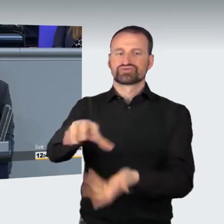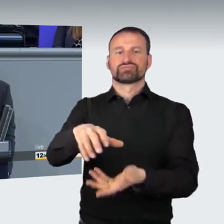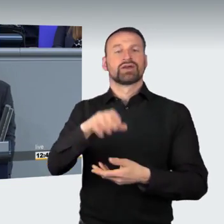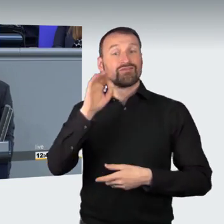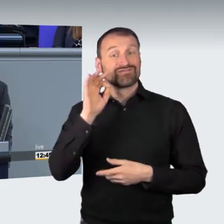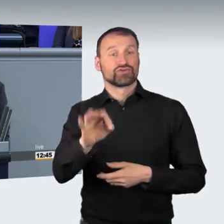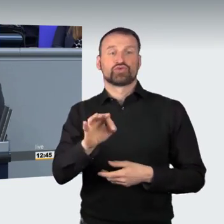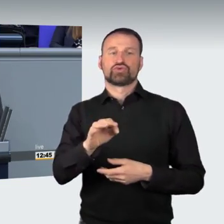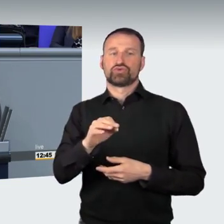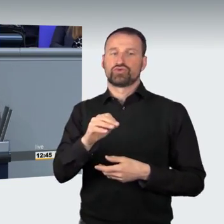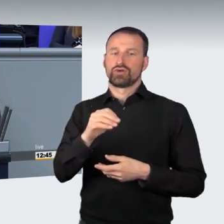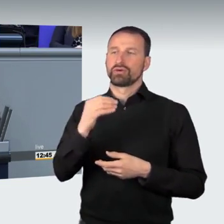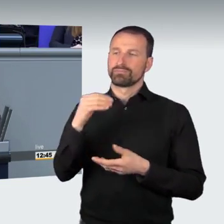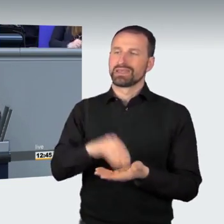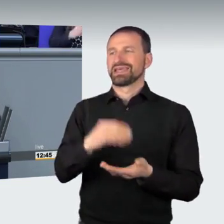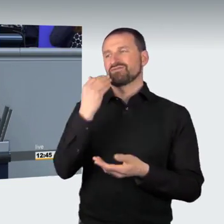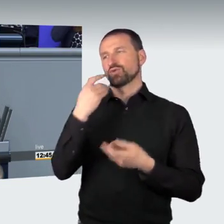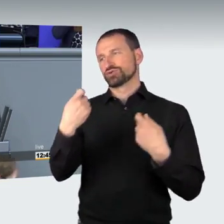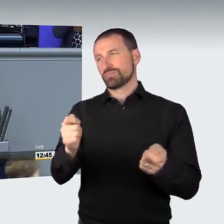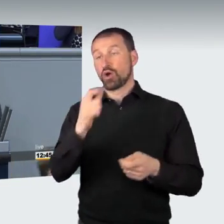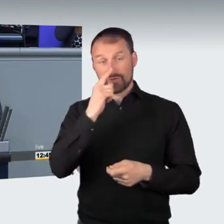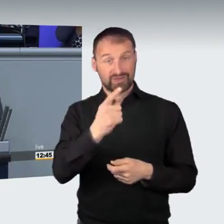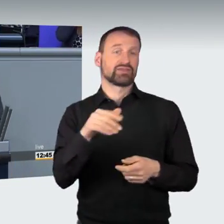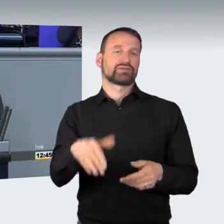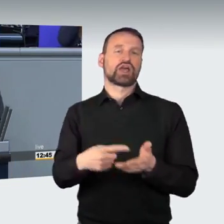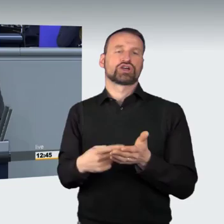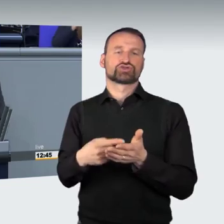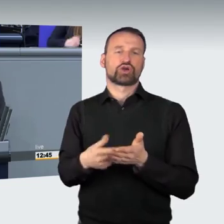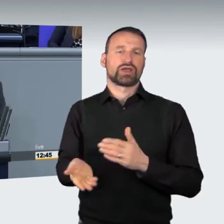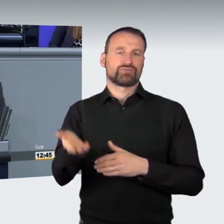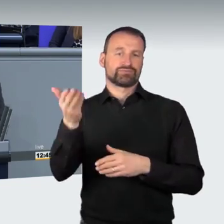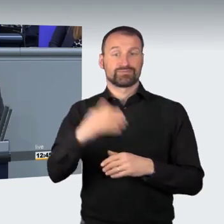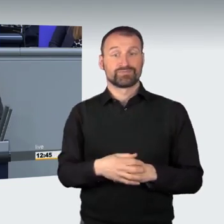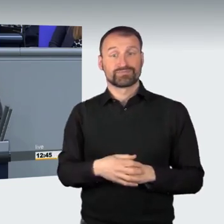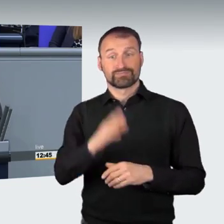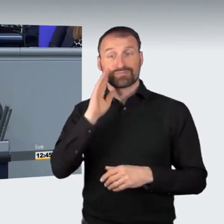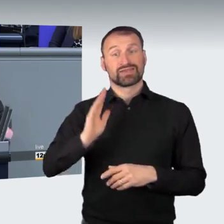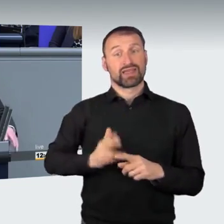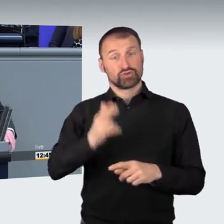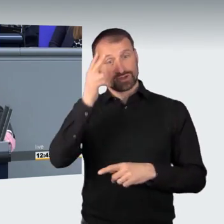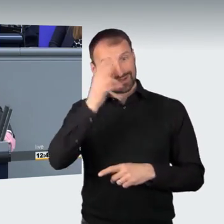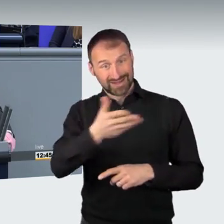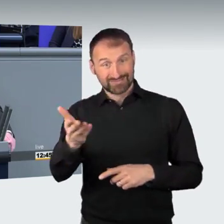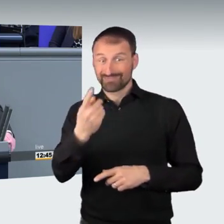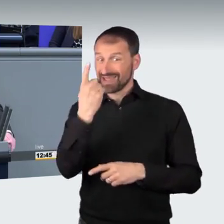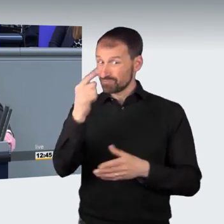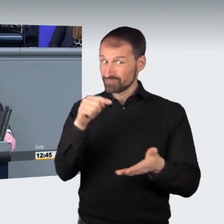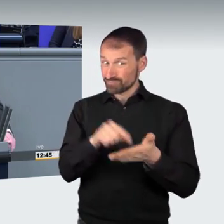Die haushaltsbezogene Wohneigentumsquote liegt in Deutschland deutlich unter 50 Prozent, während in Ländern wie Schweden,